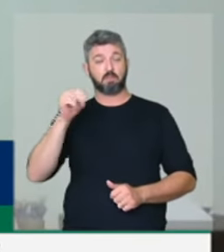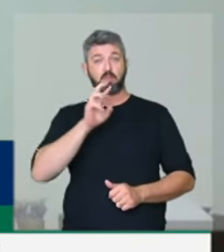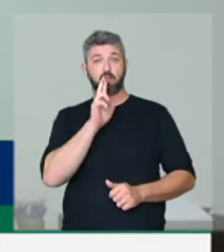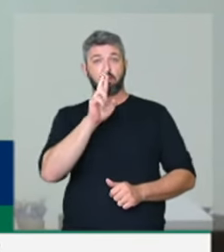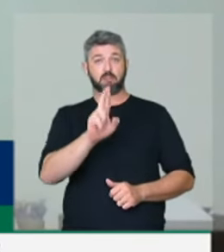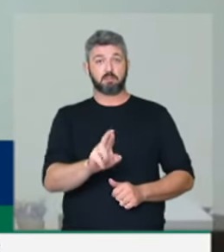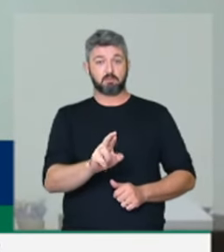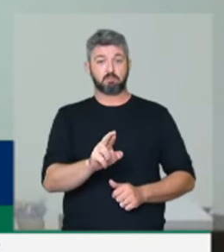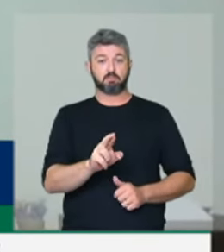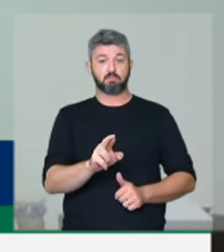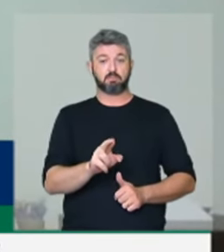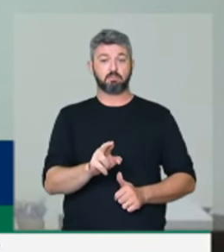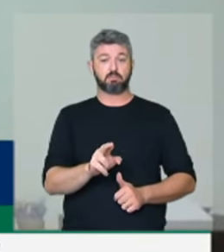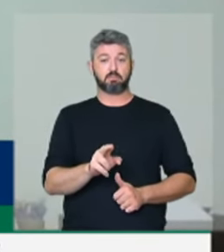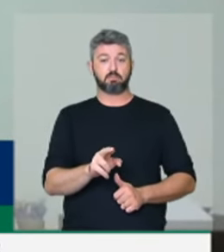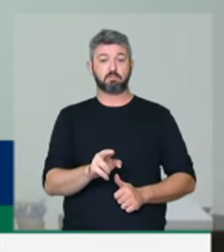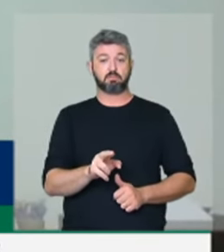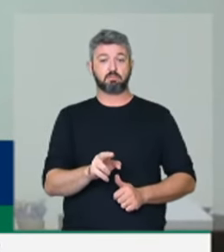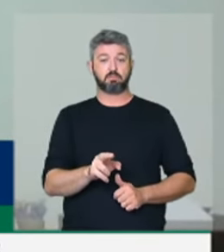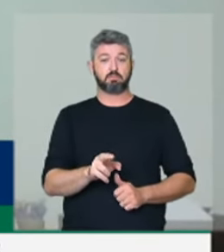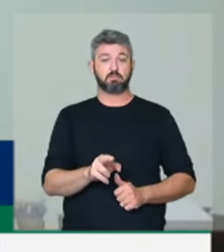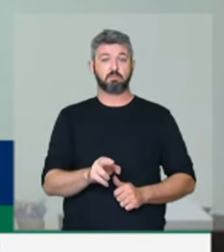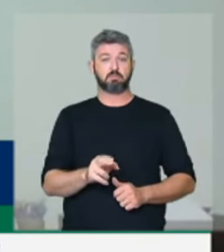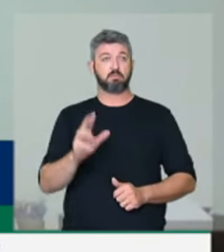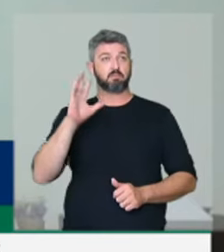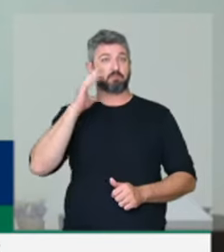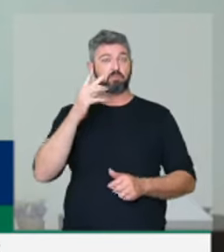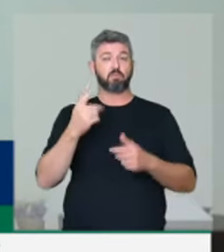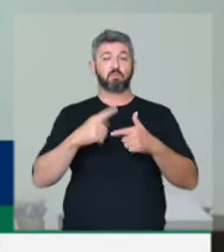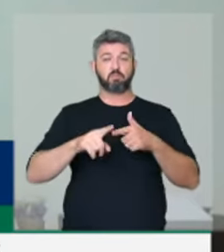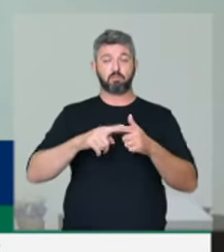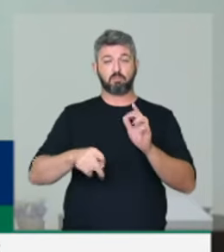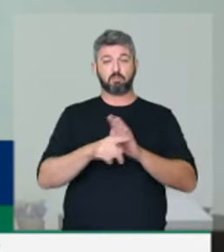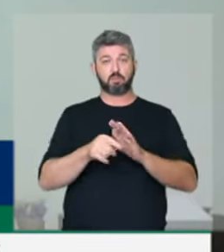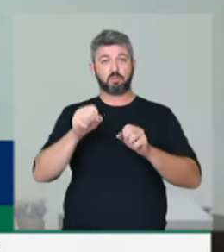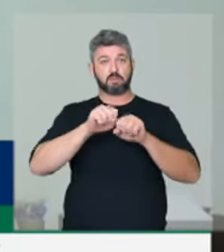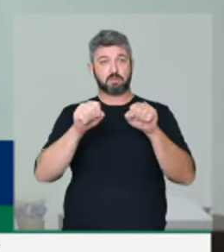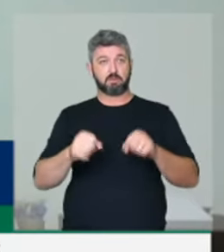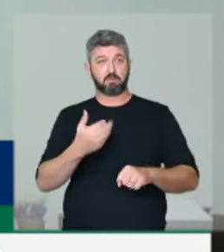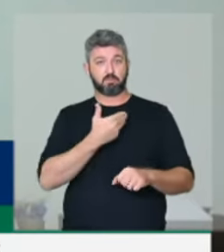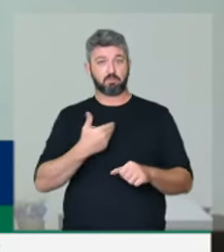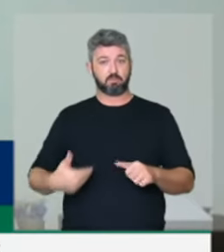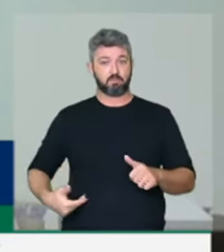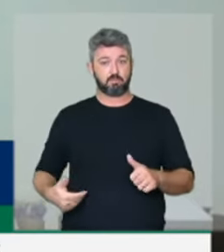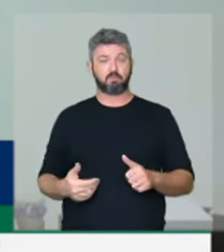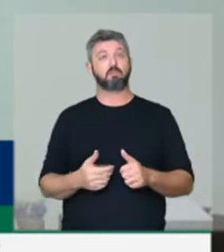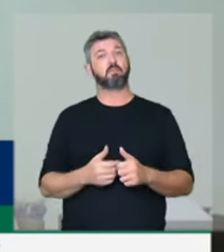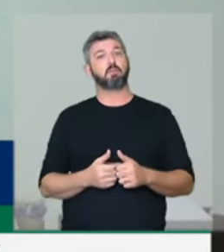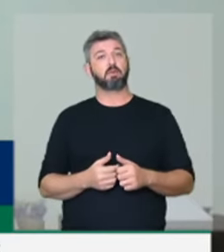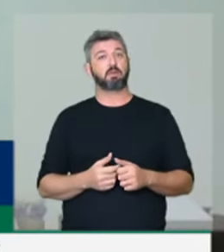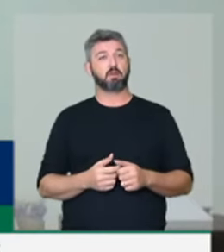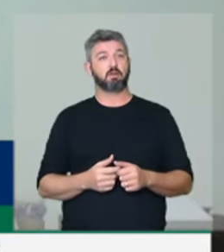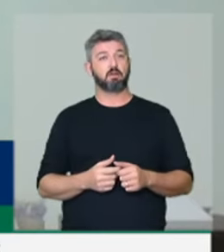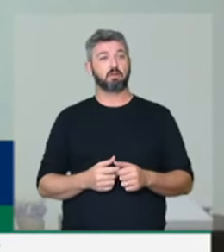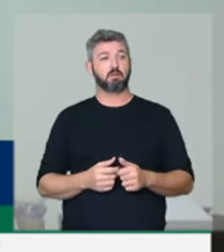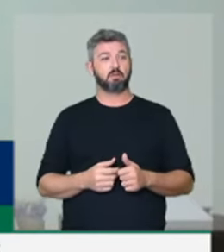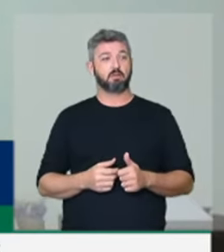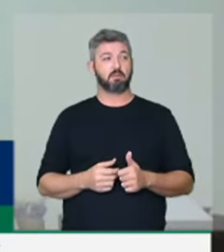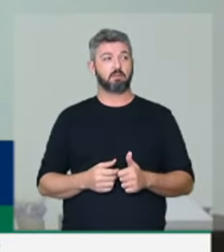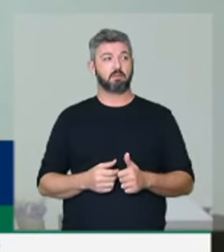SISTEMA DE SAÚDE PÚBLICA E PRIVADA EM DECORRÊNCIA DA FALTA DE LEITOS NAS UNIDADES DA TERAPIA INTENSIVA. SOMENTE PARA... PARA INFORMAR QUEM